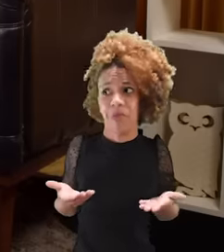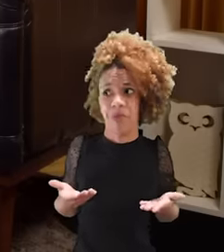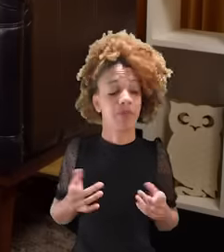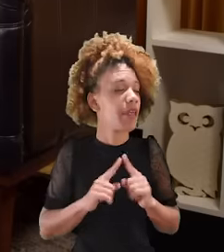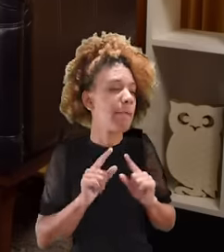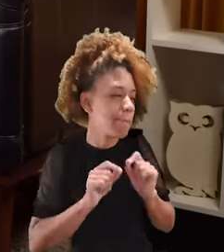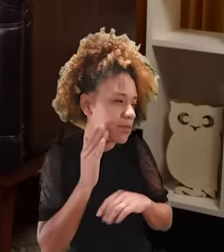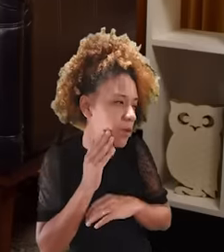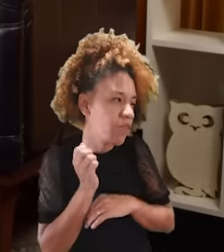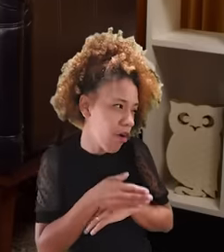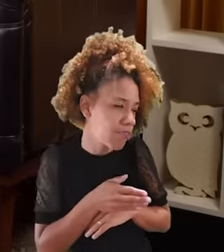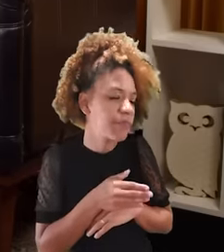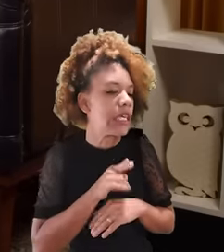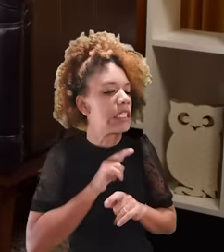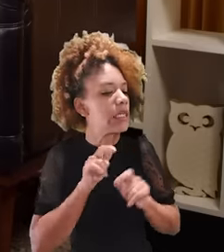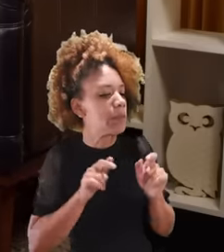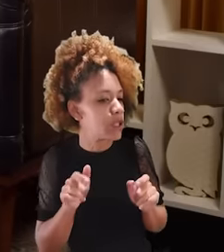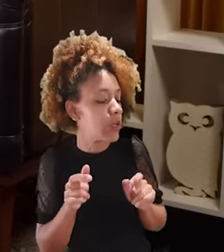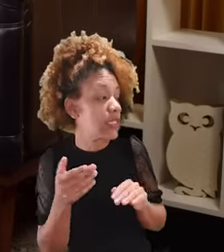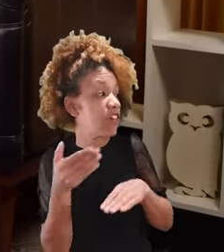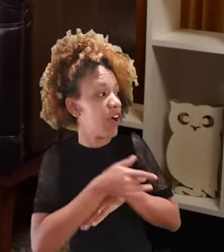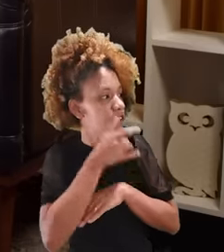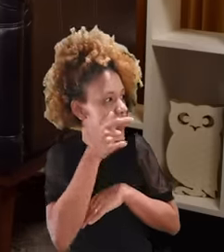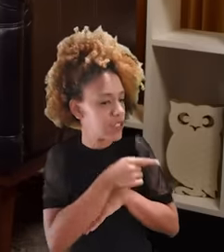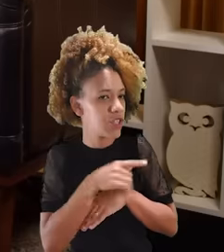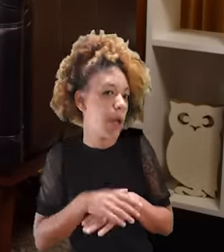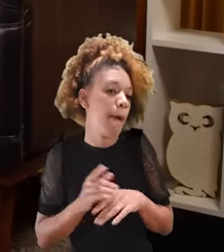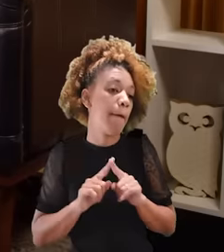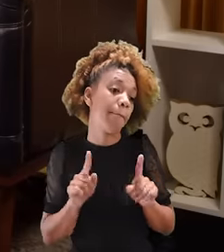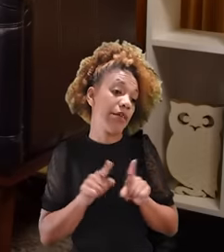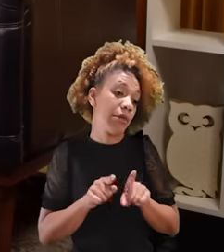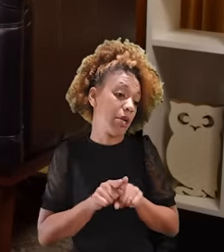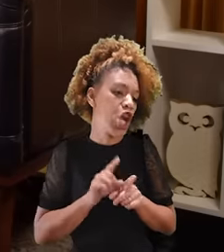o que é [ __ ] Às vezes tem pessoas que vai na tua peça e o cara ele também ele vai só para falar mal